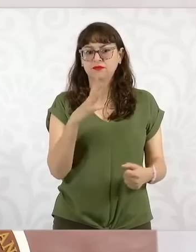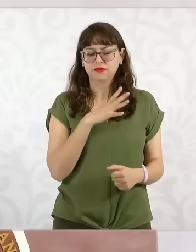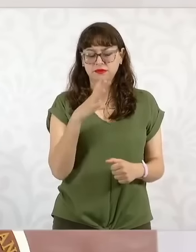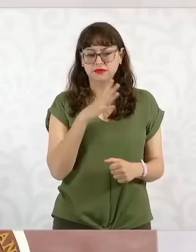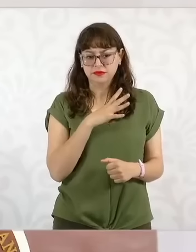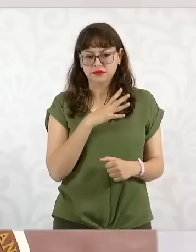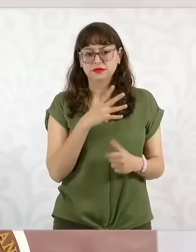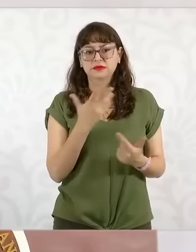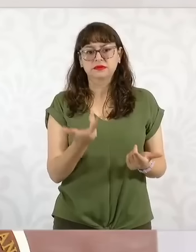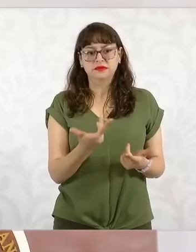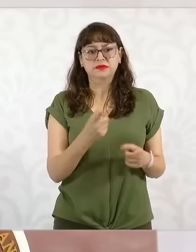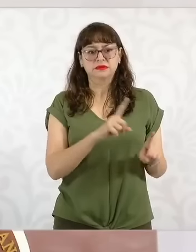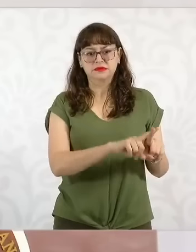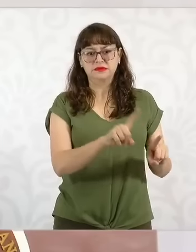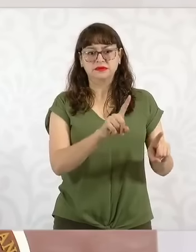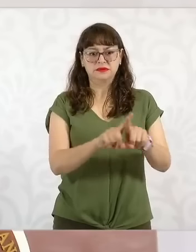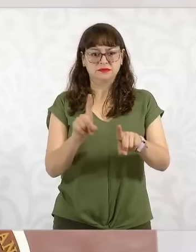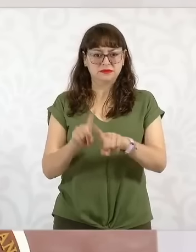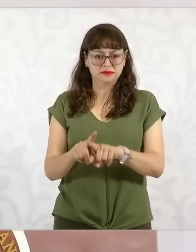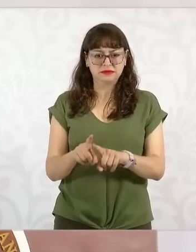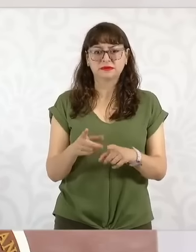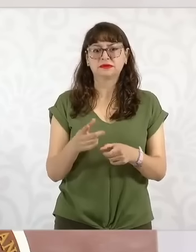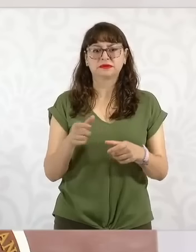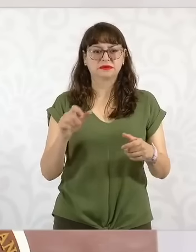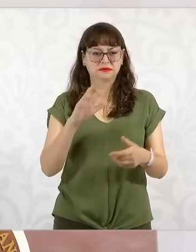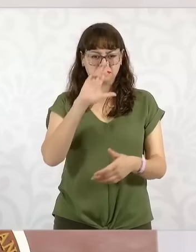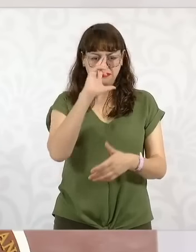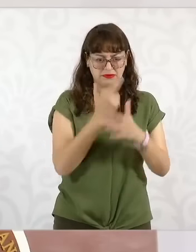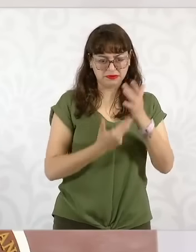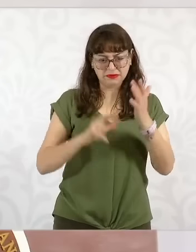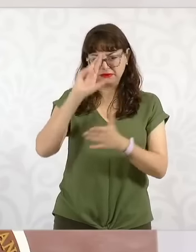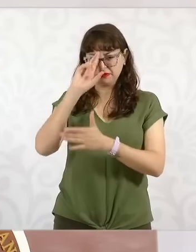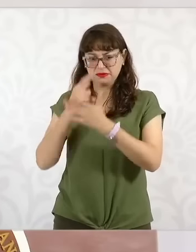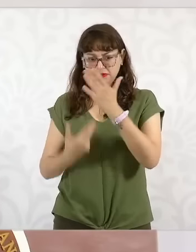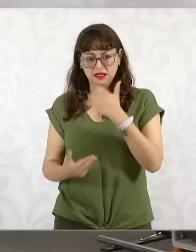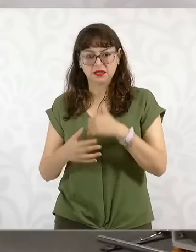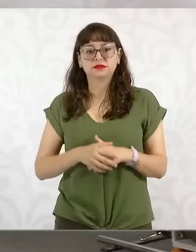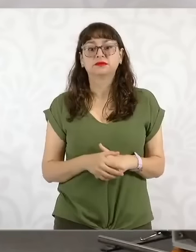y obstaculizar acciones de las autoridades. Aunque fueron detenidos ese mismo año y